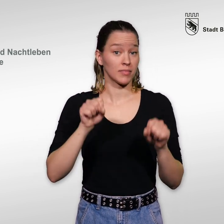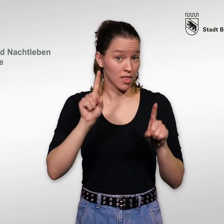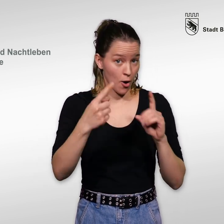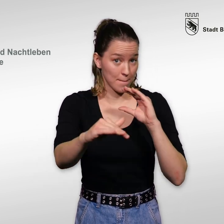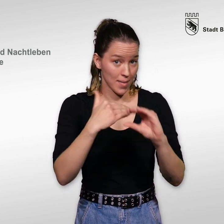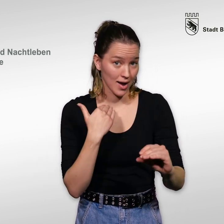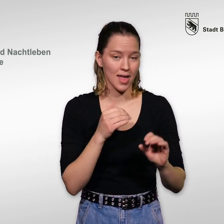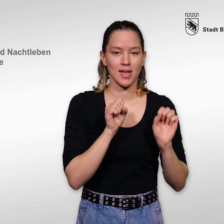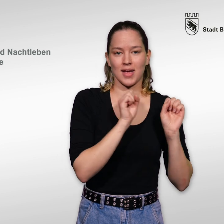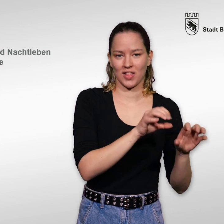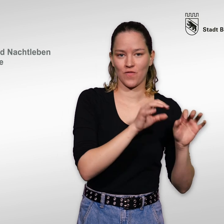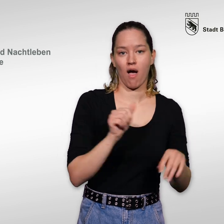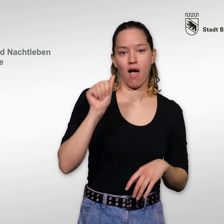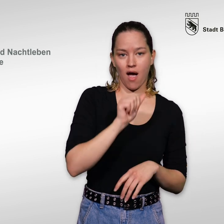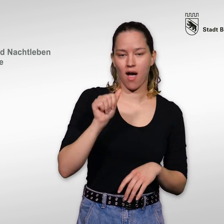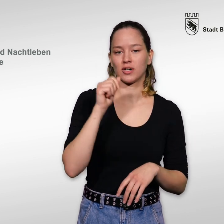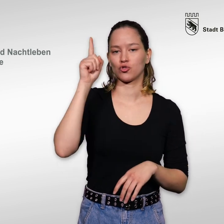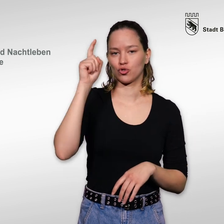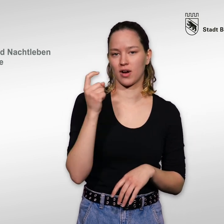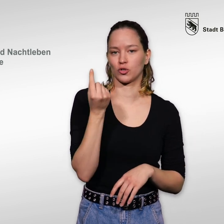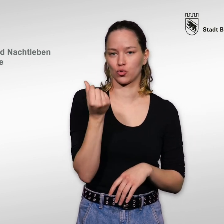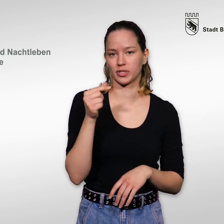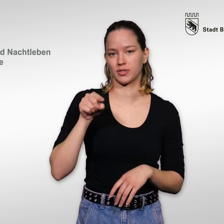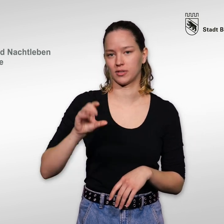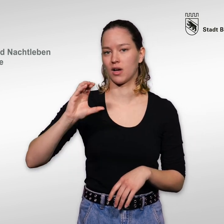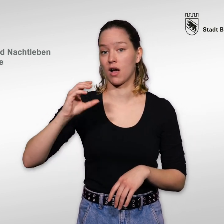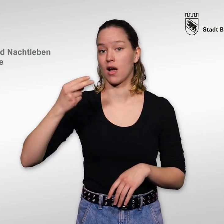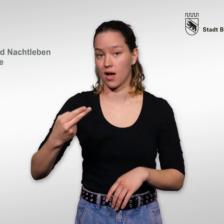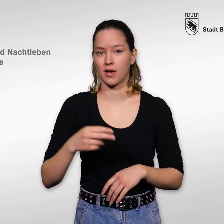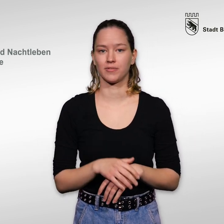Du erreichst uns auch per E-Mail: info@startstutz.ch.